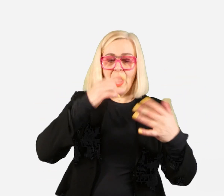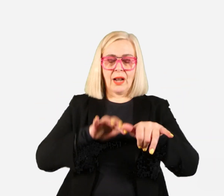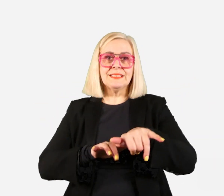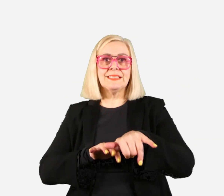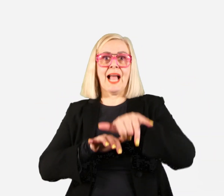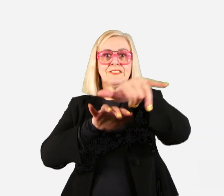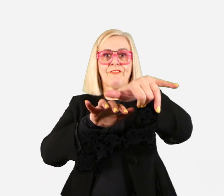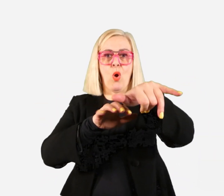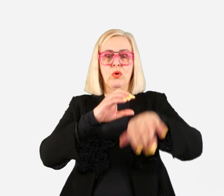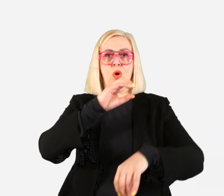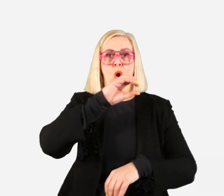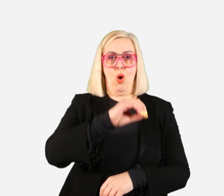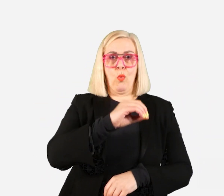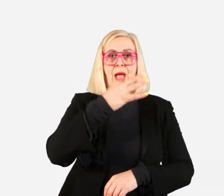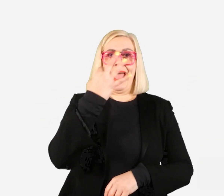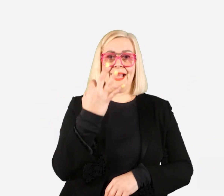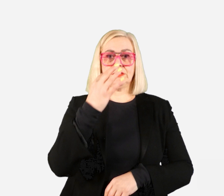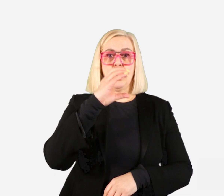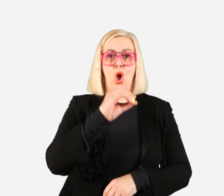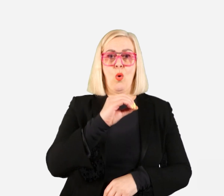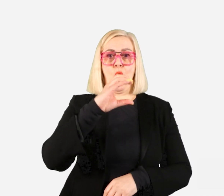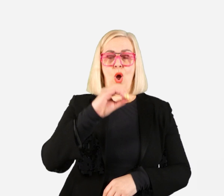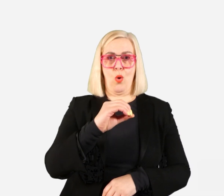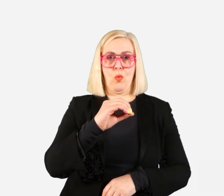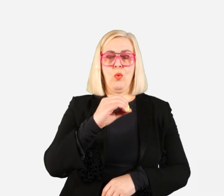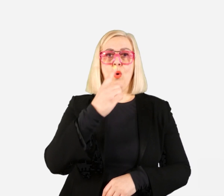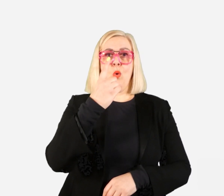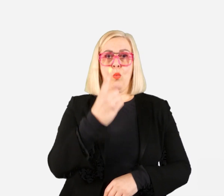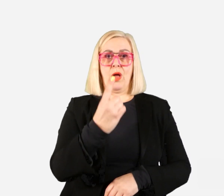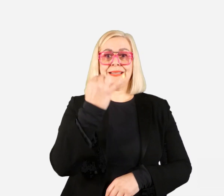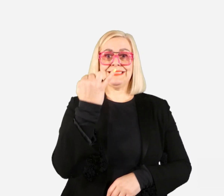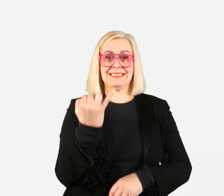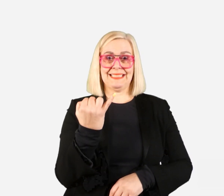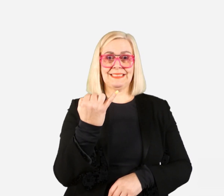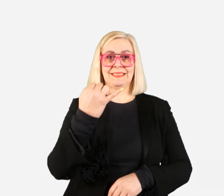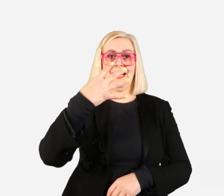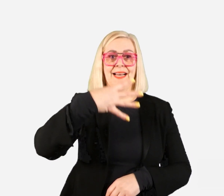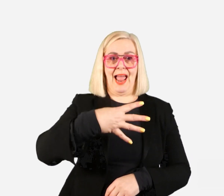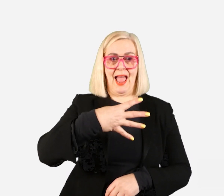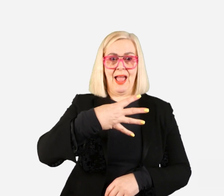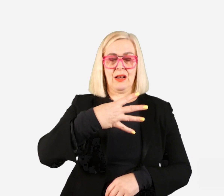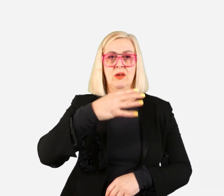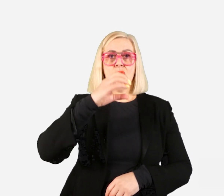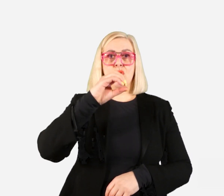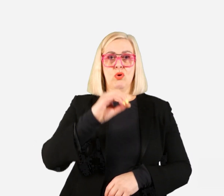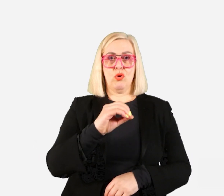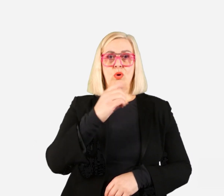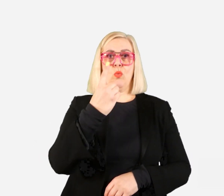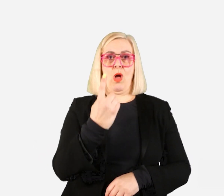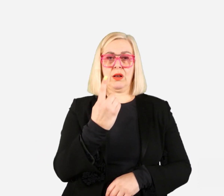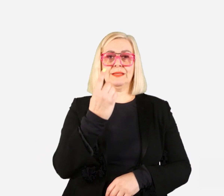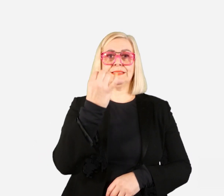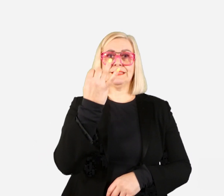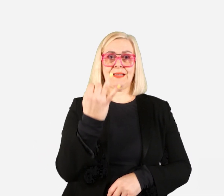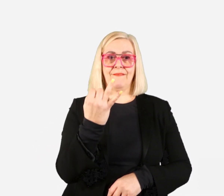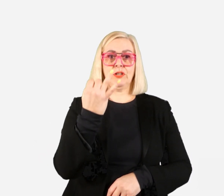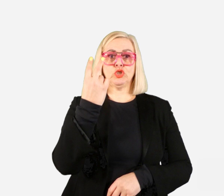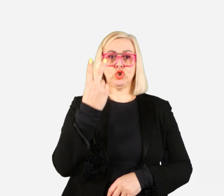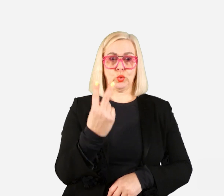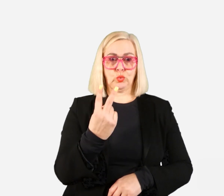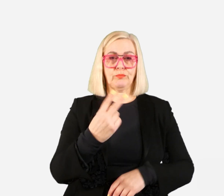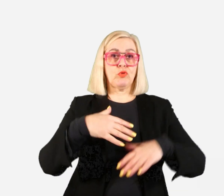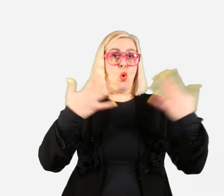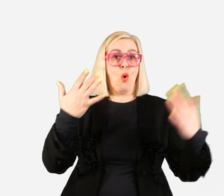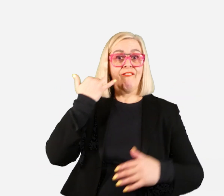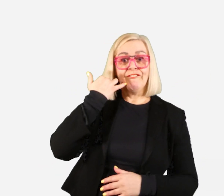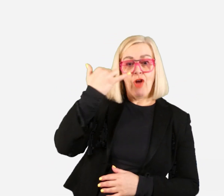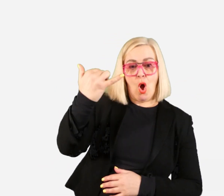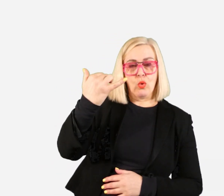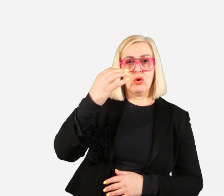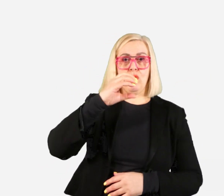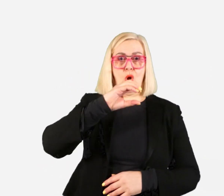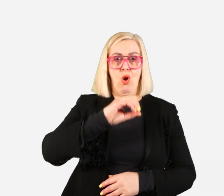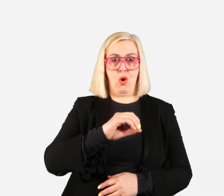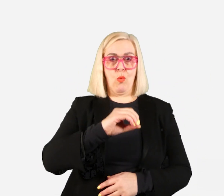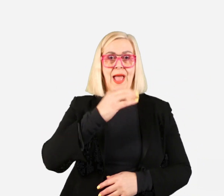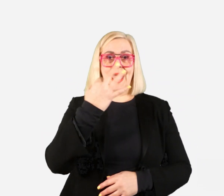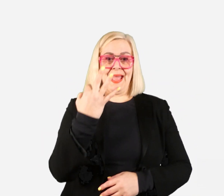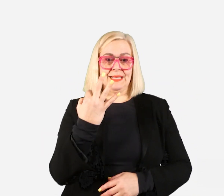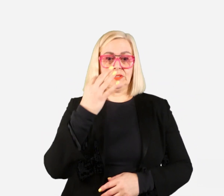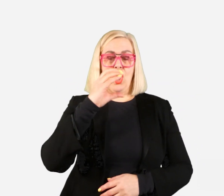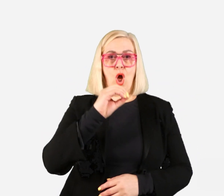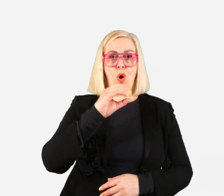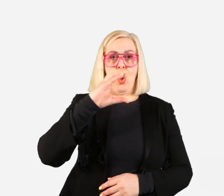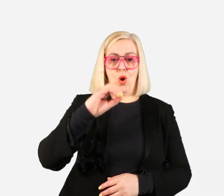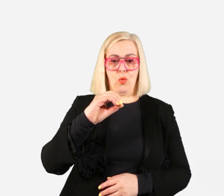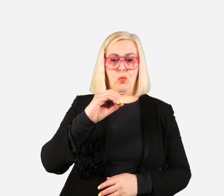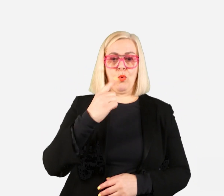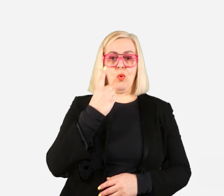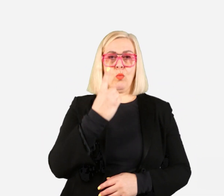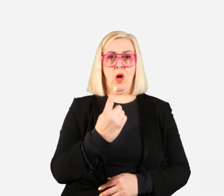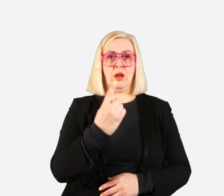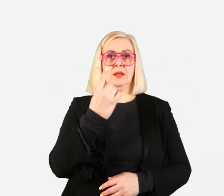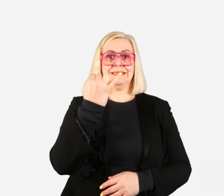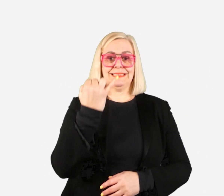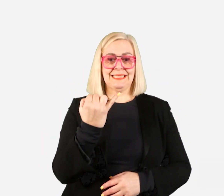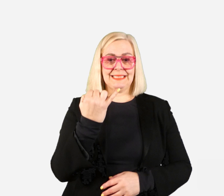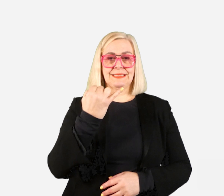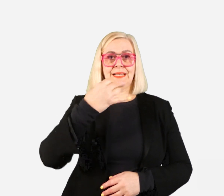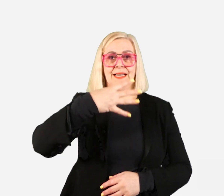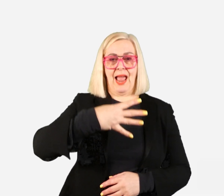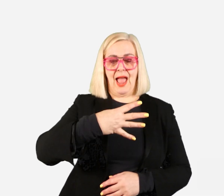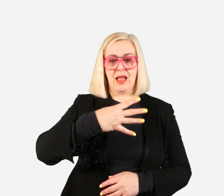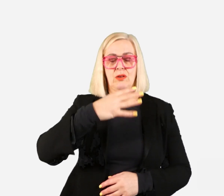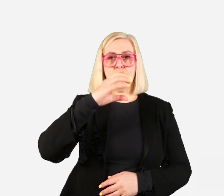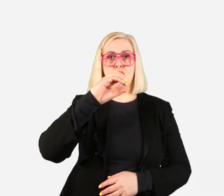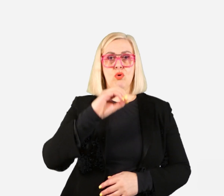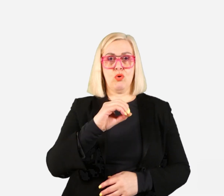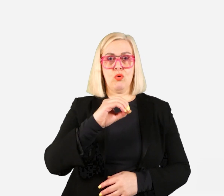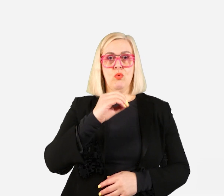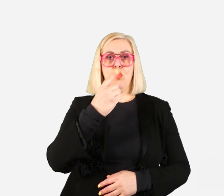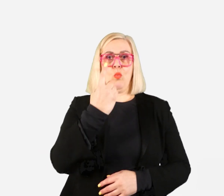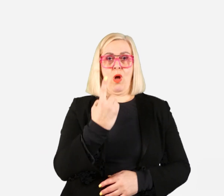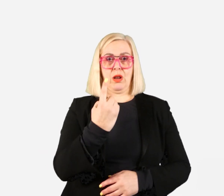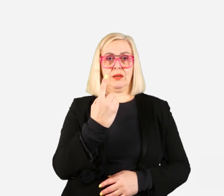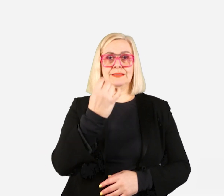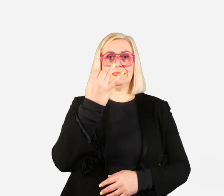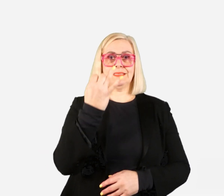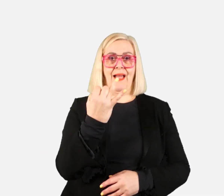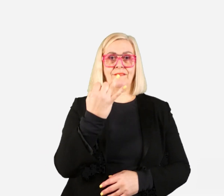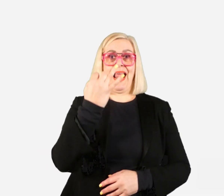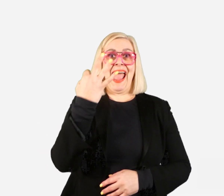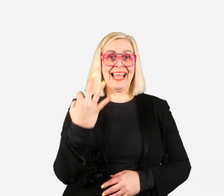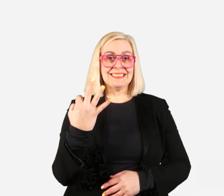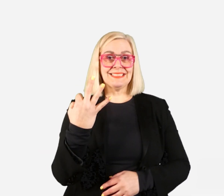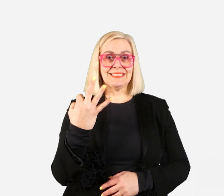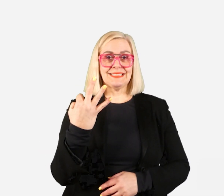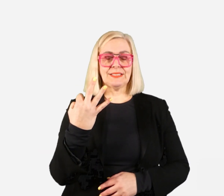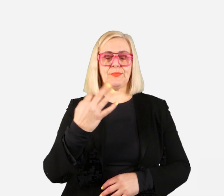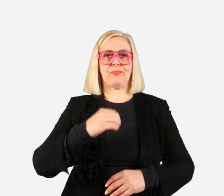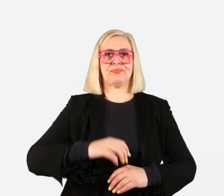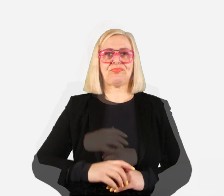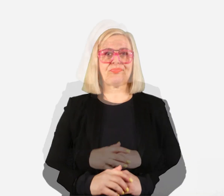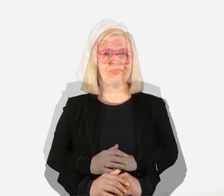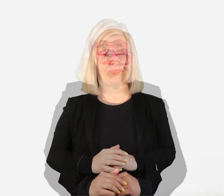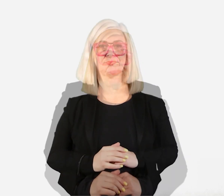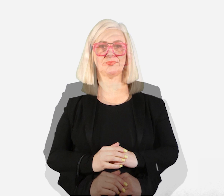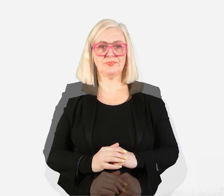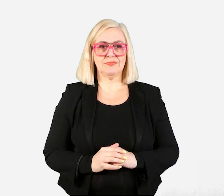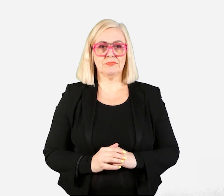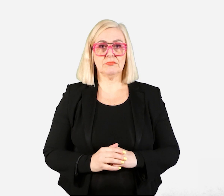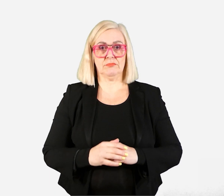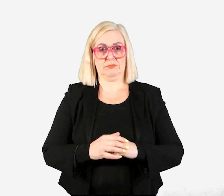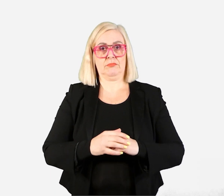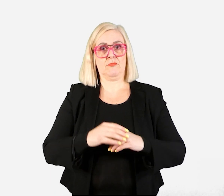Fel arall, gallwch ddefnyddio rhif y ffôn testun - 0800 169 0172 neu ffôn- 0800 169 0178